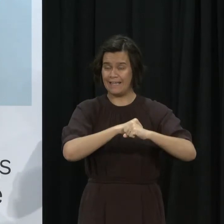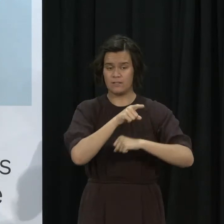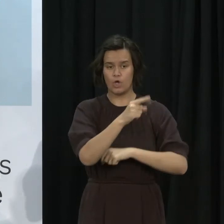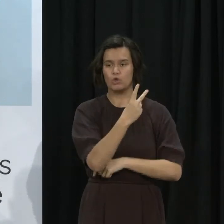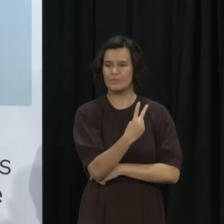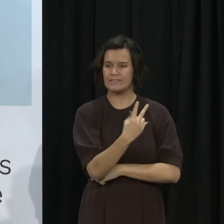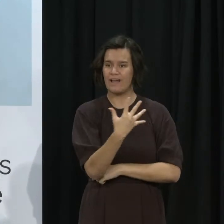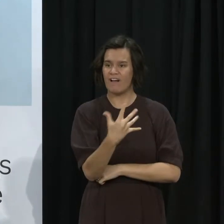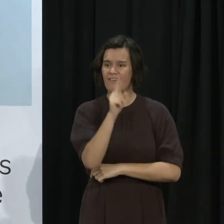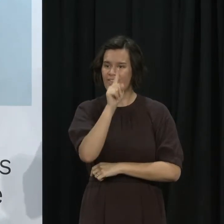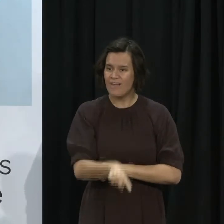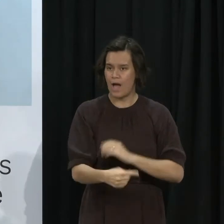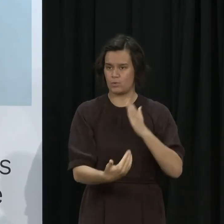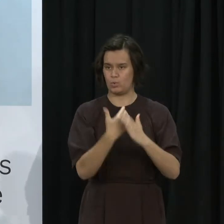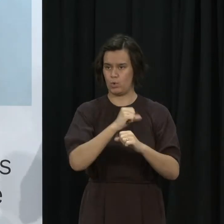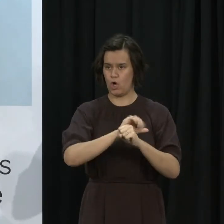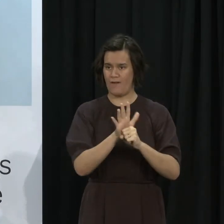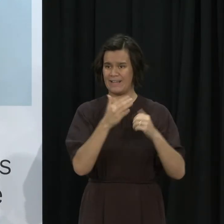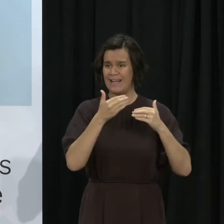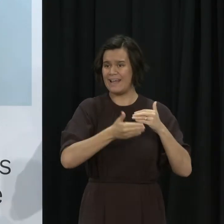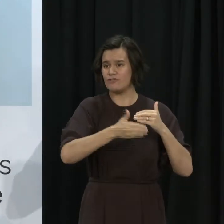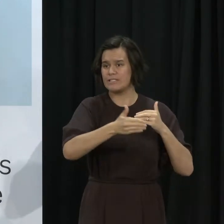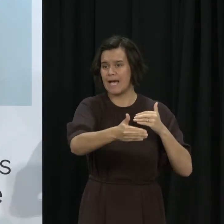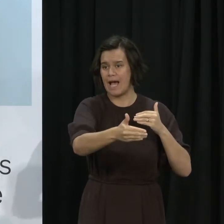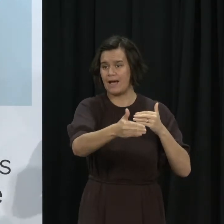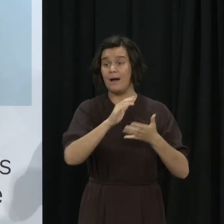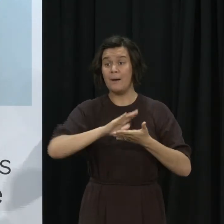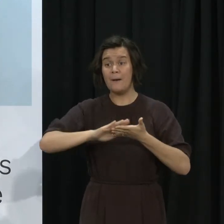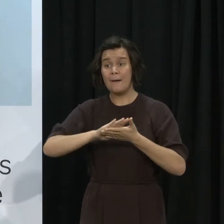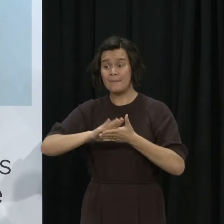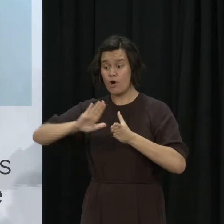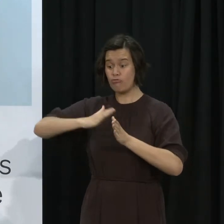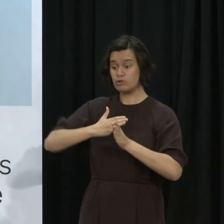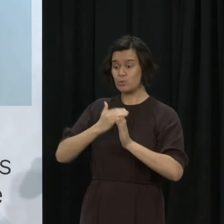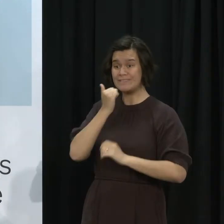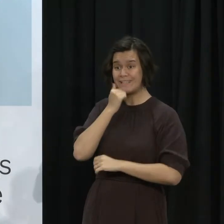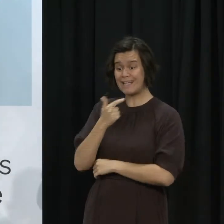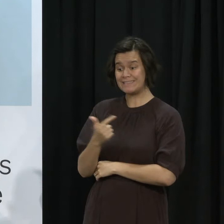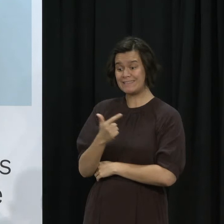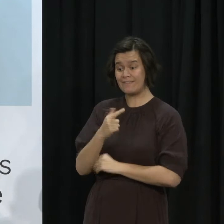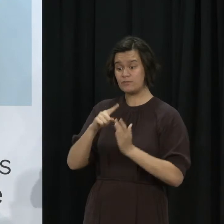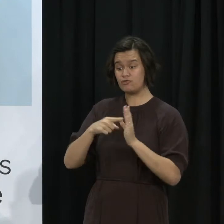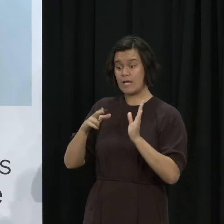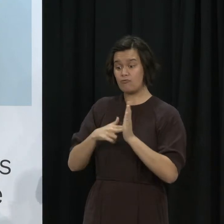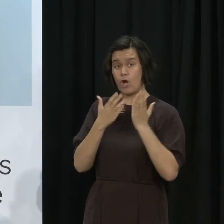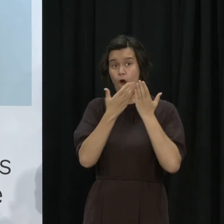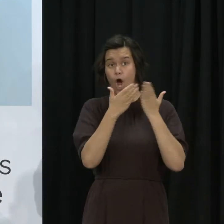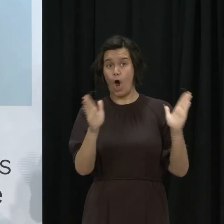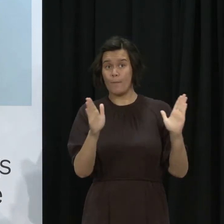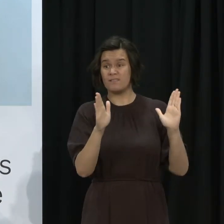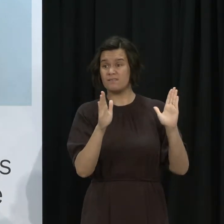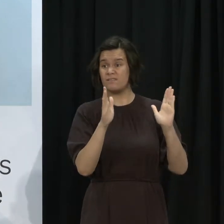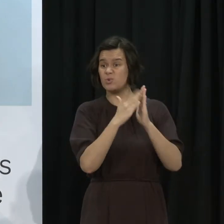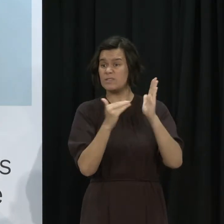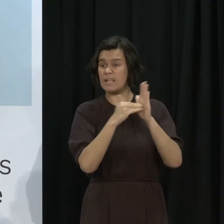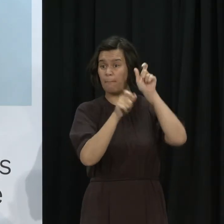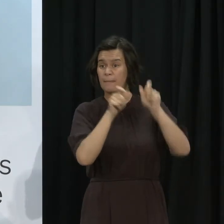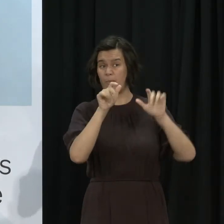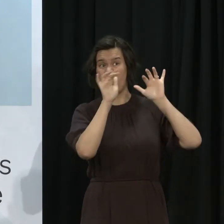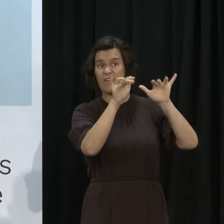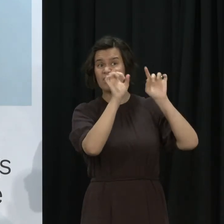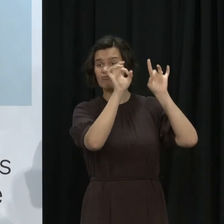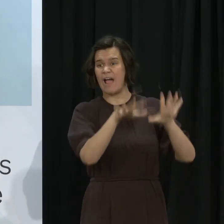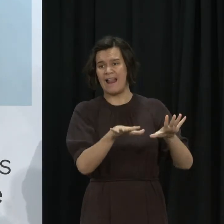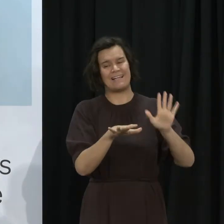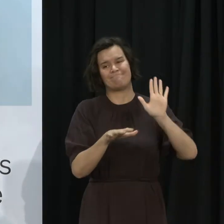o Omicron me New Sou. Kei te